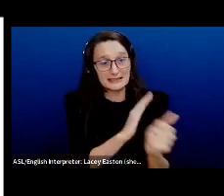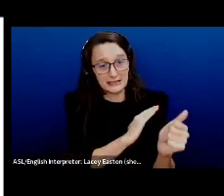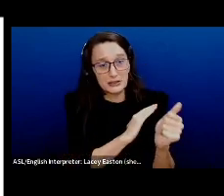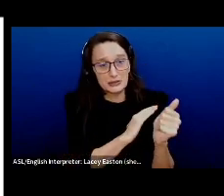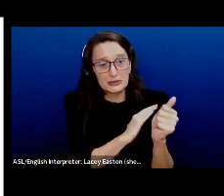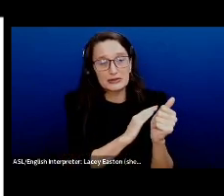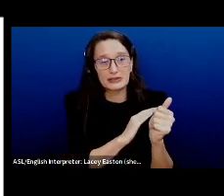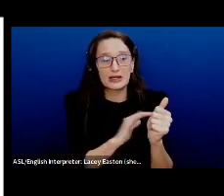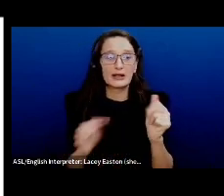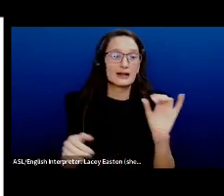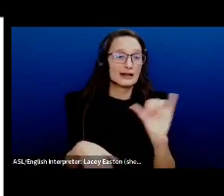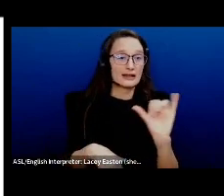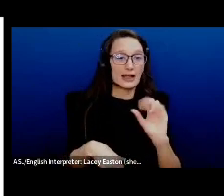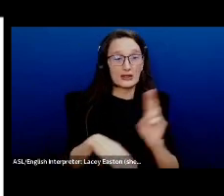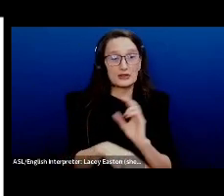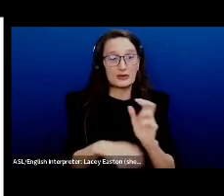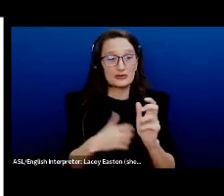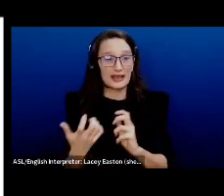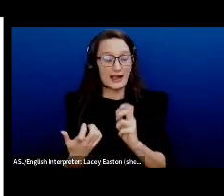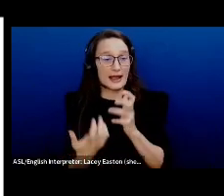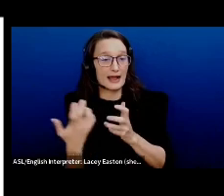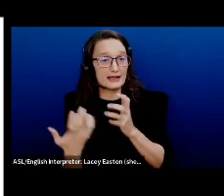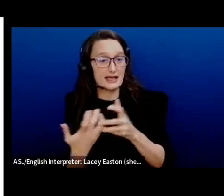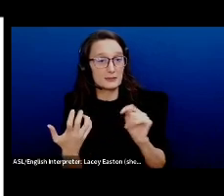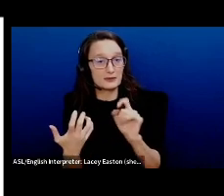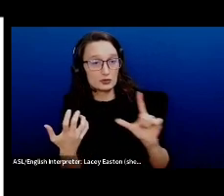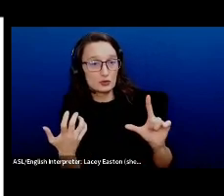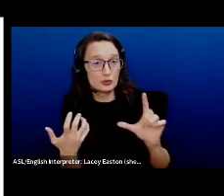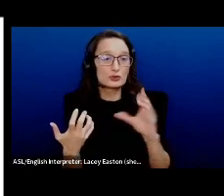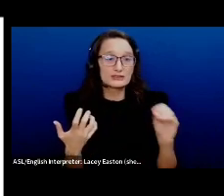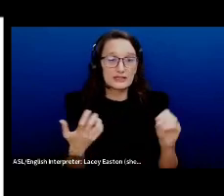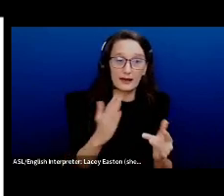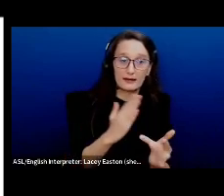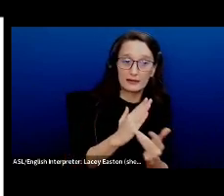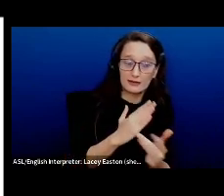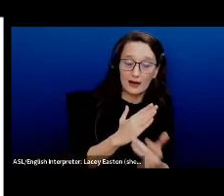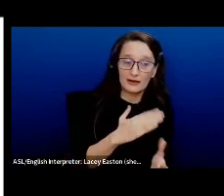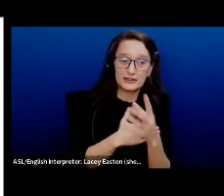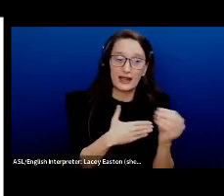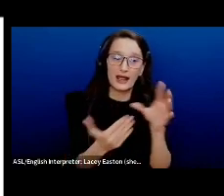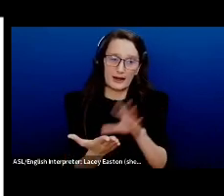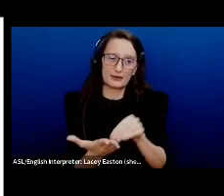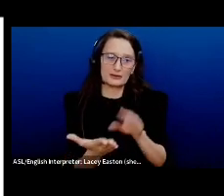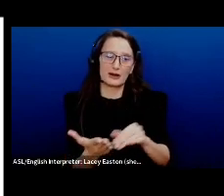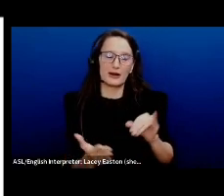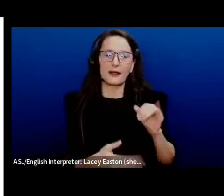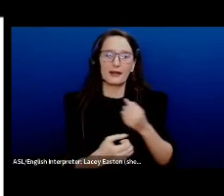herramientas y tecnología adaptadas, y aprenderán habilidades para la vida independiente en nuestro